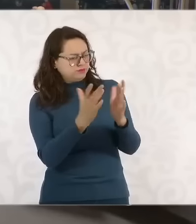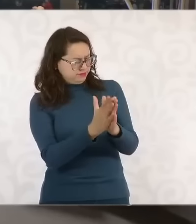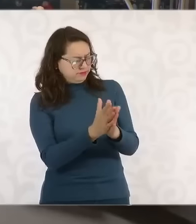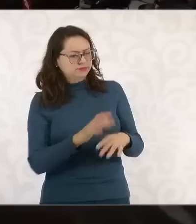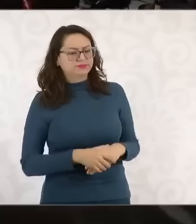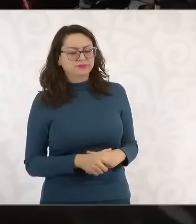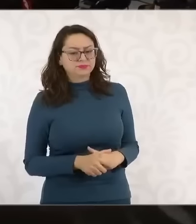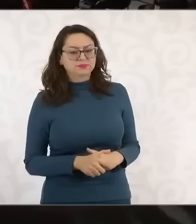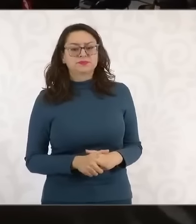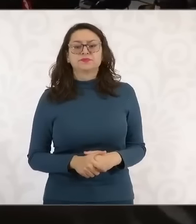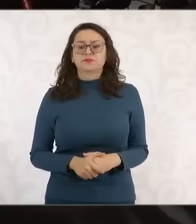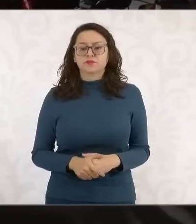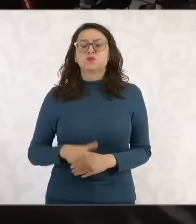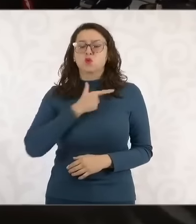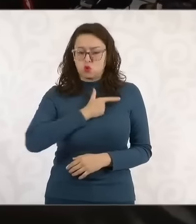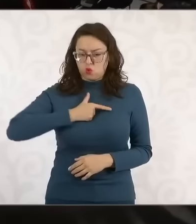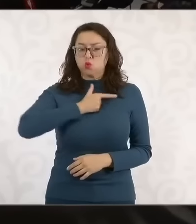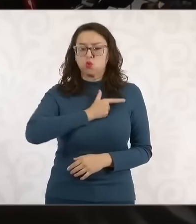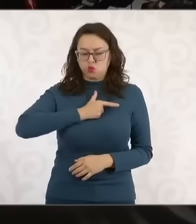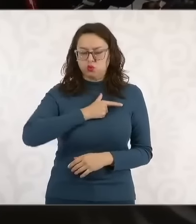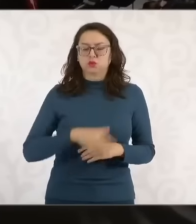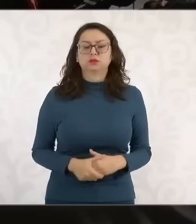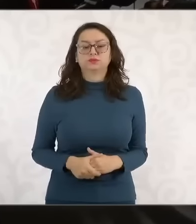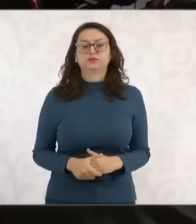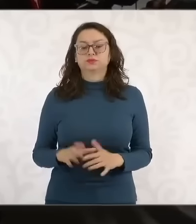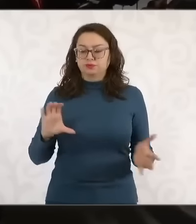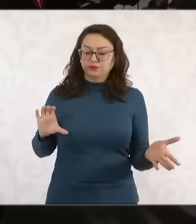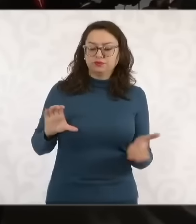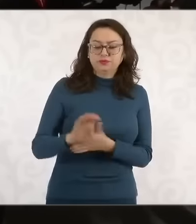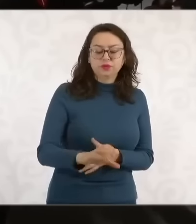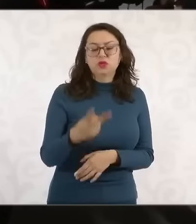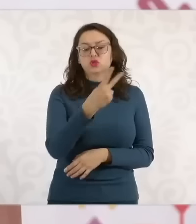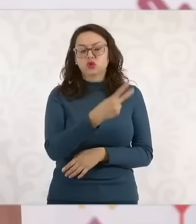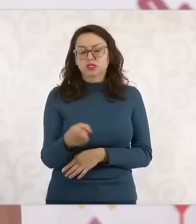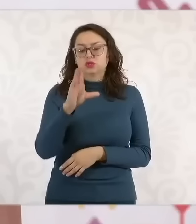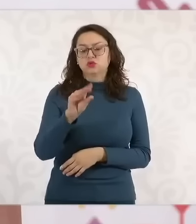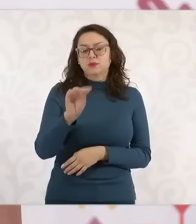Sí, con mucho gusto. Bueno, lo que tenemos en el portafolio de inversiones son 293,000 millones dó.